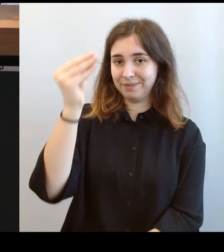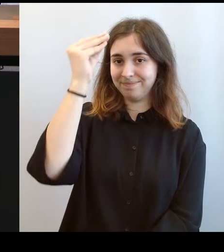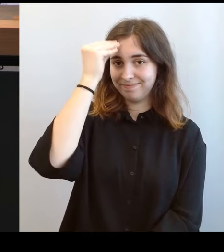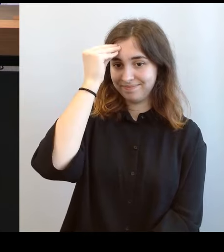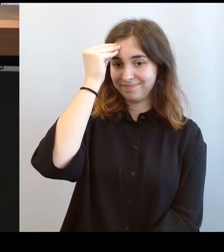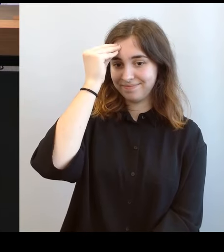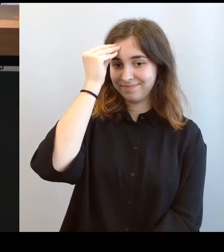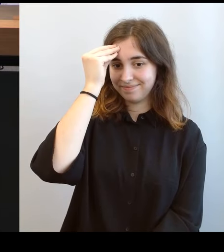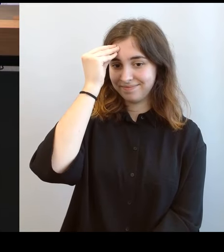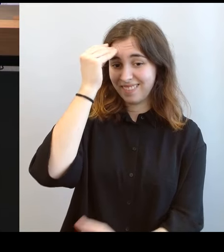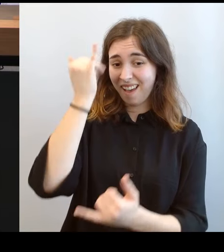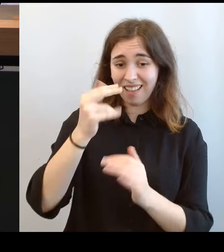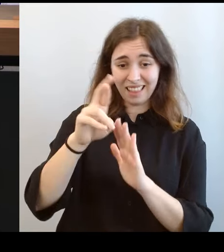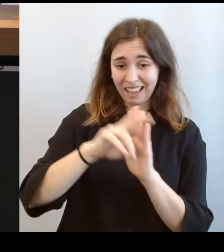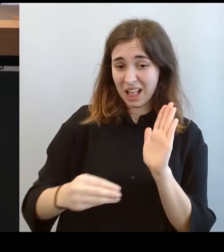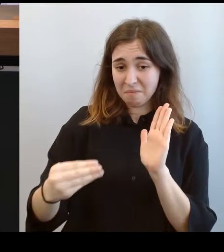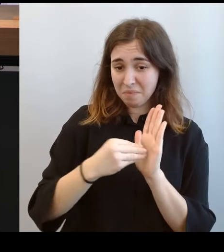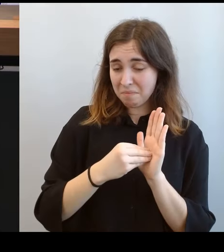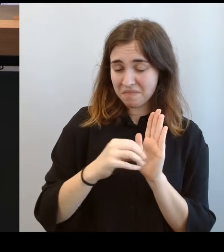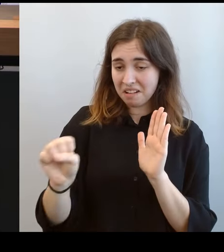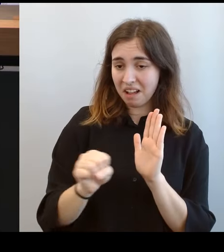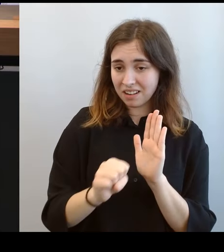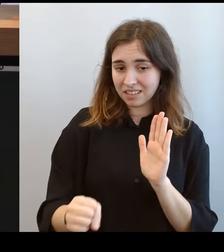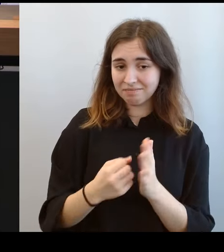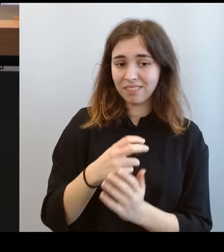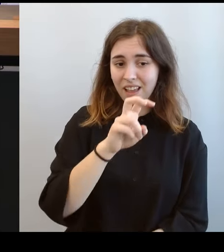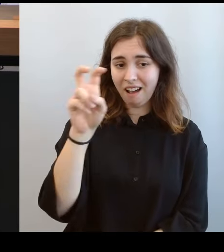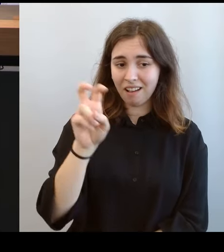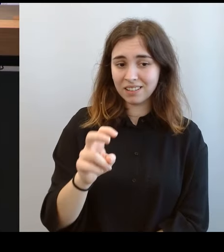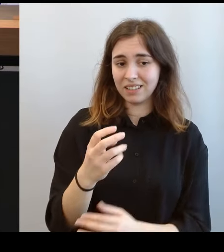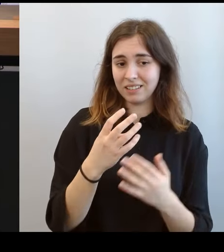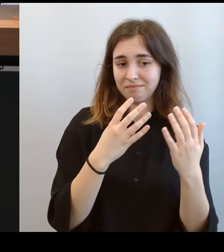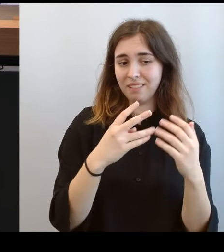Nach Artikel 58, Absatz zwei und Absatz drei bestimmen nur Sie allein